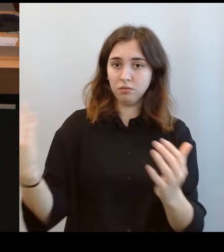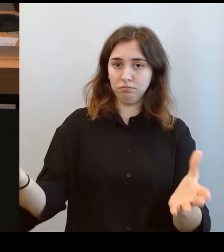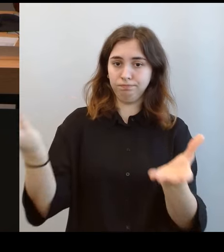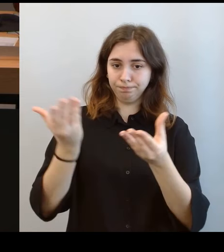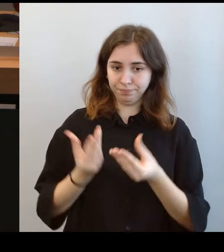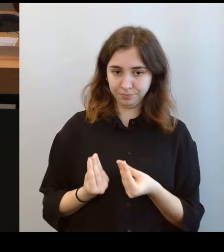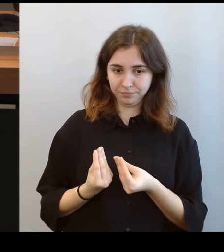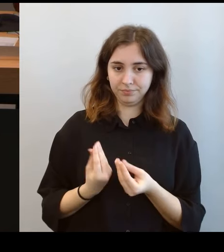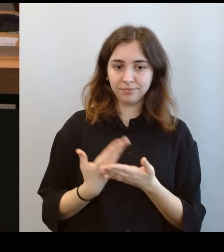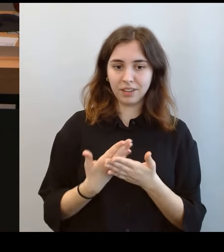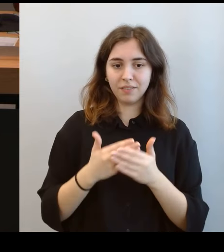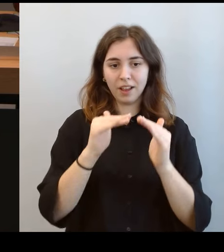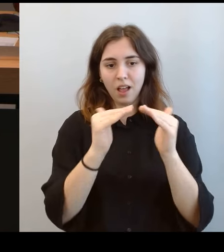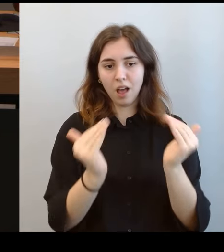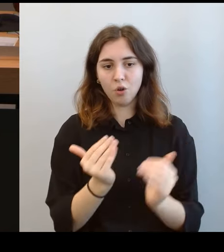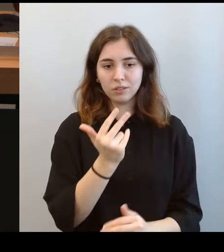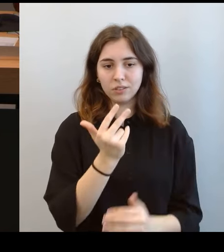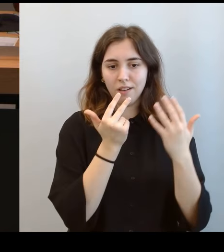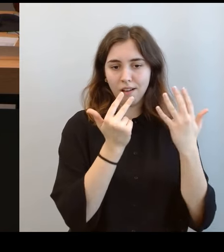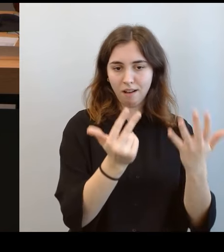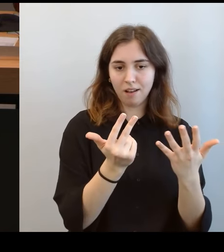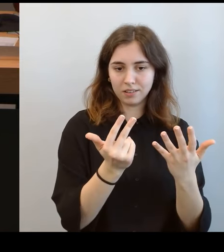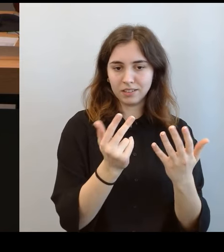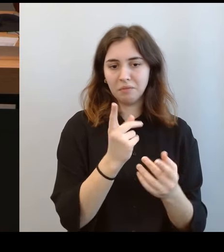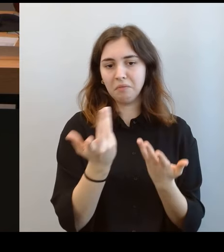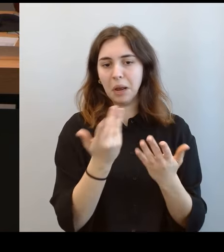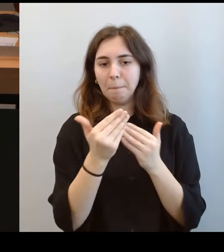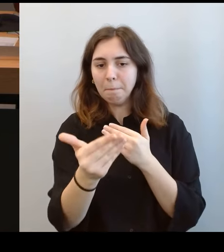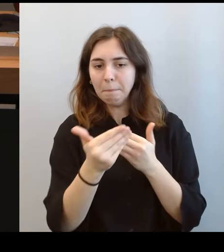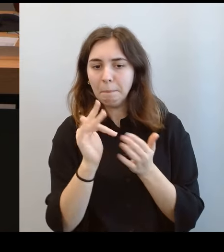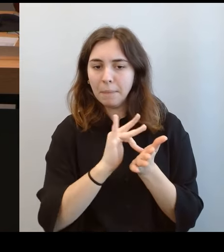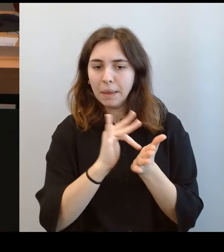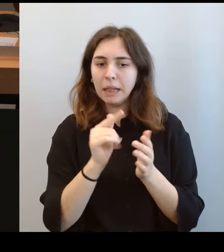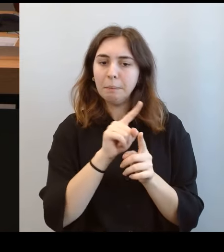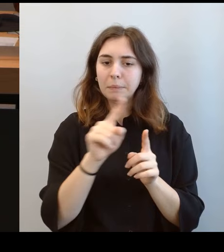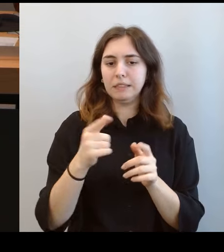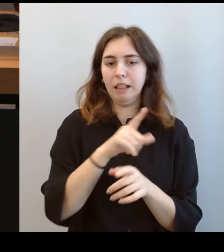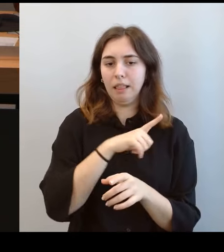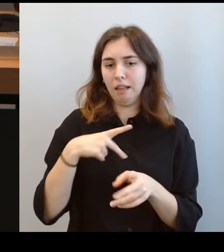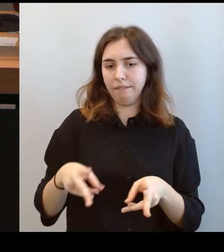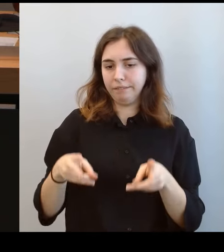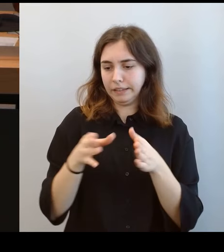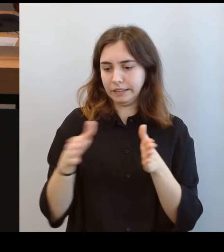bis langfristigen Plan. Ein kurzfristiger Bezug sei nicht möglich, so die zuständige Staatssekretärin.